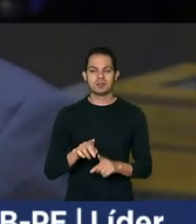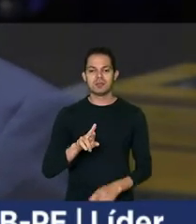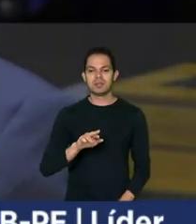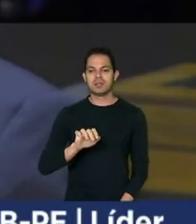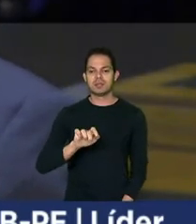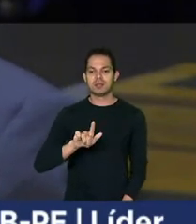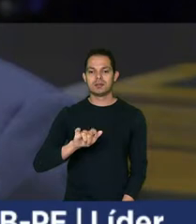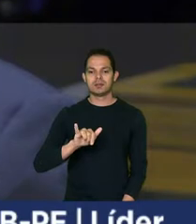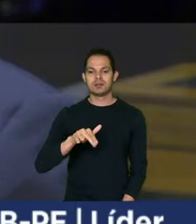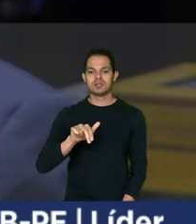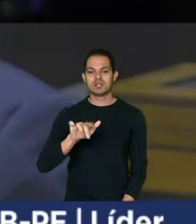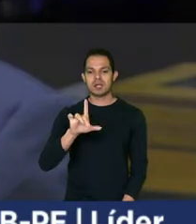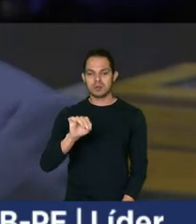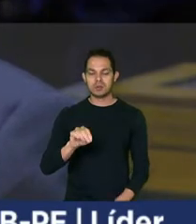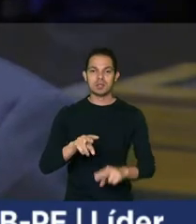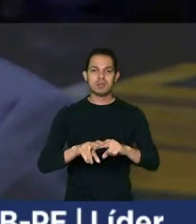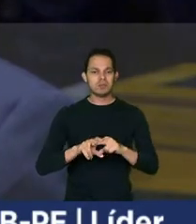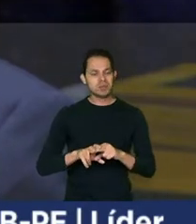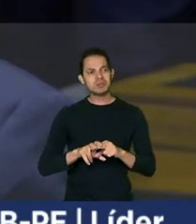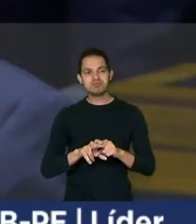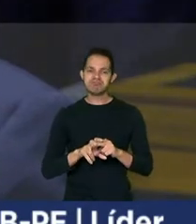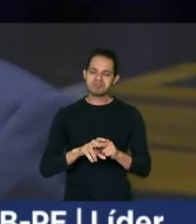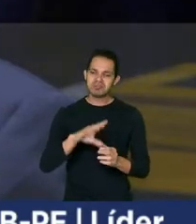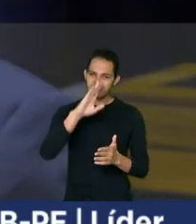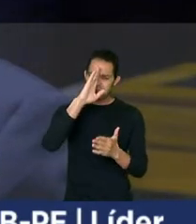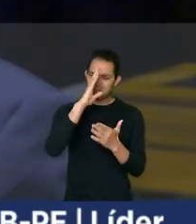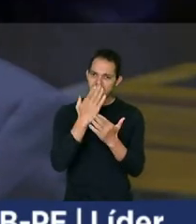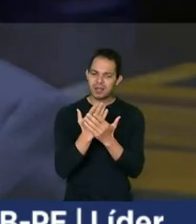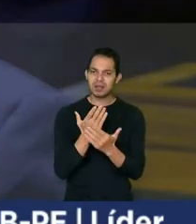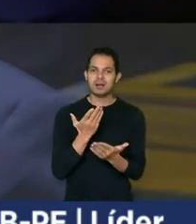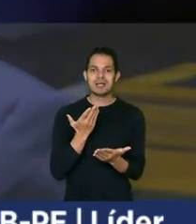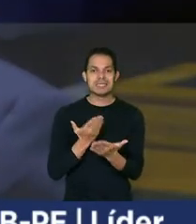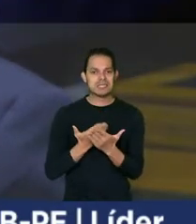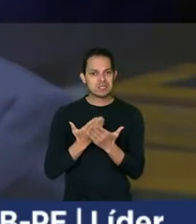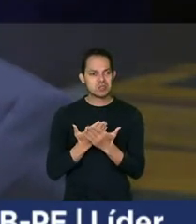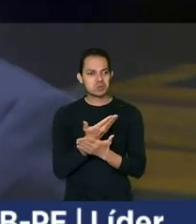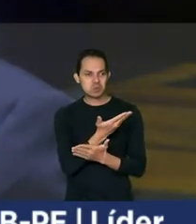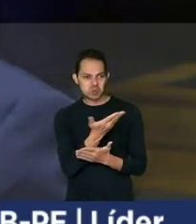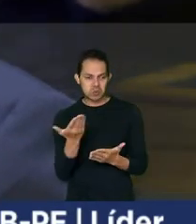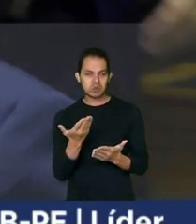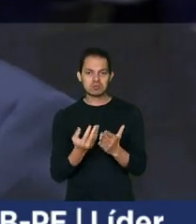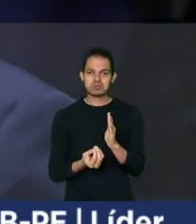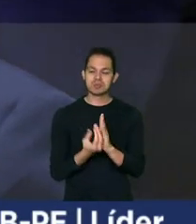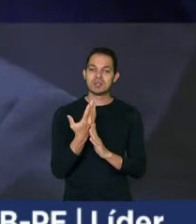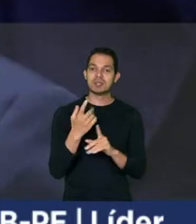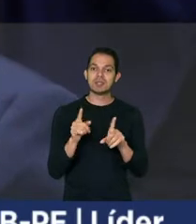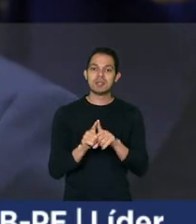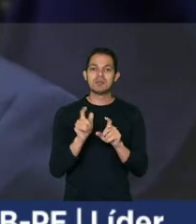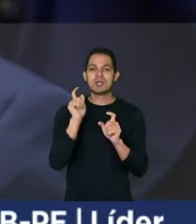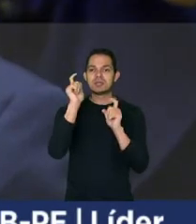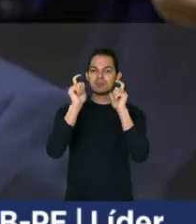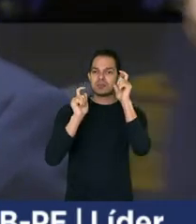MANEIRA, RESPEITANDO A INTENÇÃO DO PARTIDO DOS TRABALHADORES, NÓS VAMOS DAR UM VOTO DE CONFIANÇA E CRÉDITO AOS ESTUDOS QUE ELES